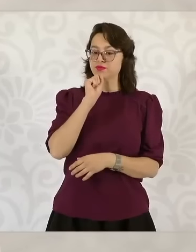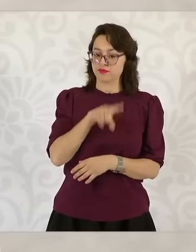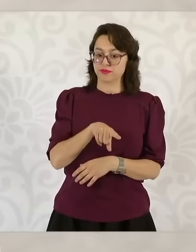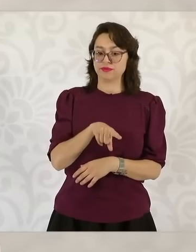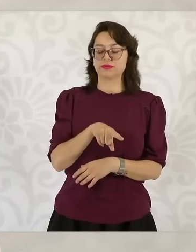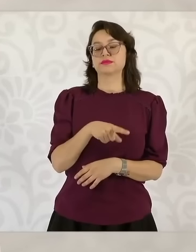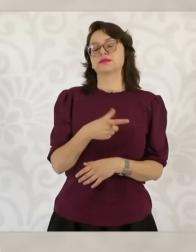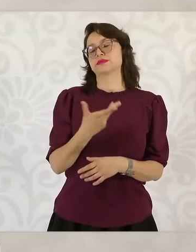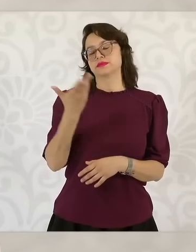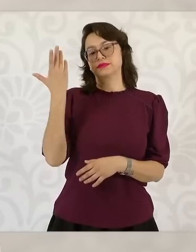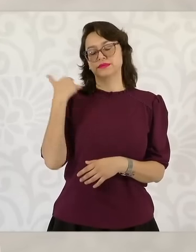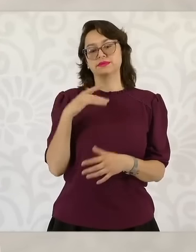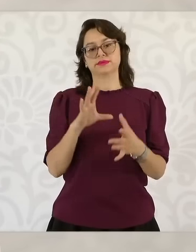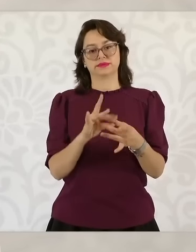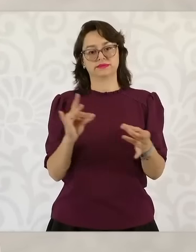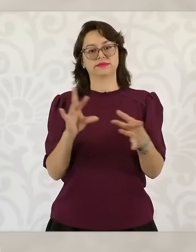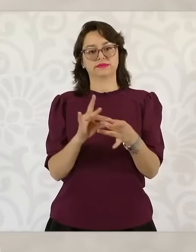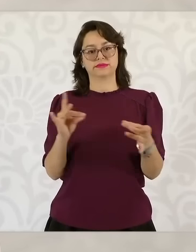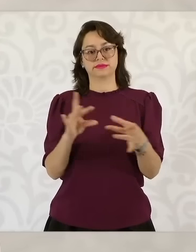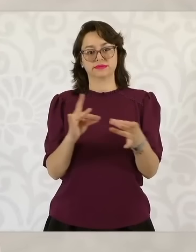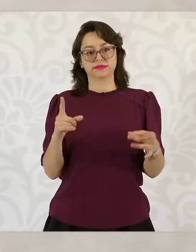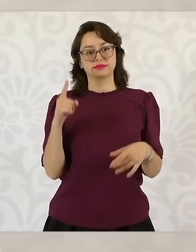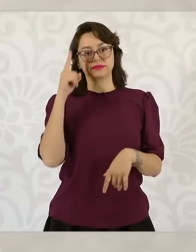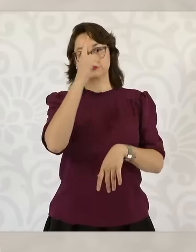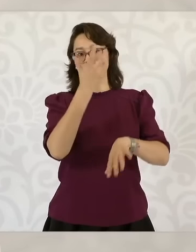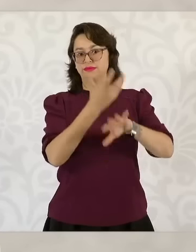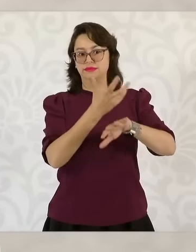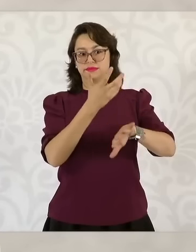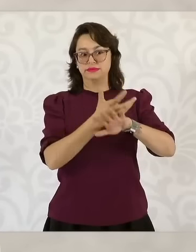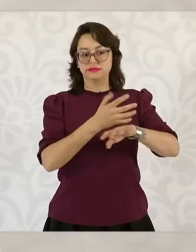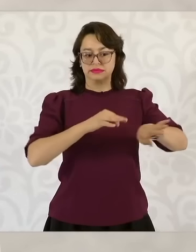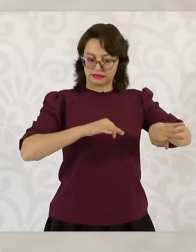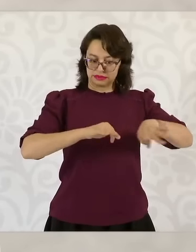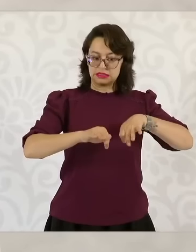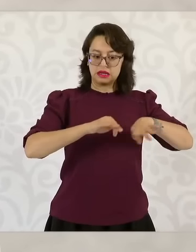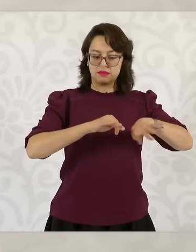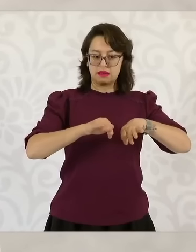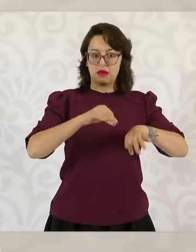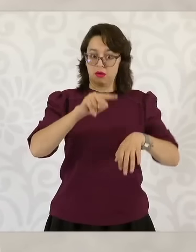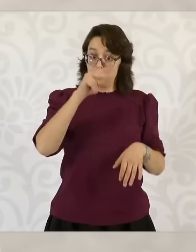vez pasada que es que la fuerza de trabajo de los latinos y de los mexicanos específicamente